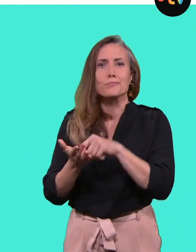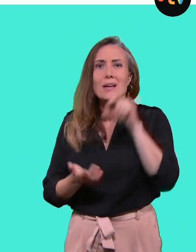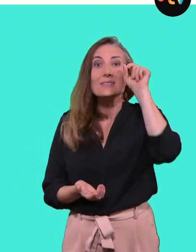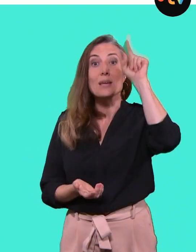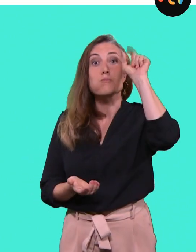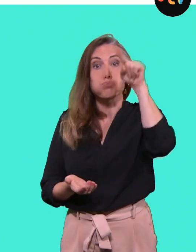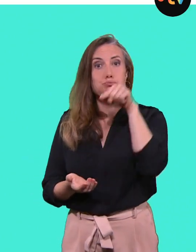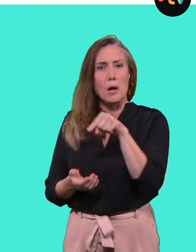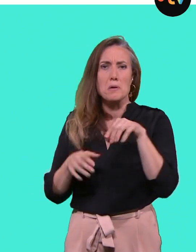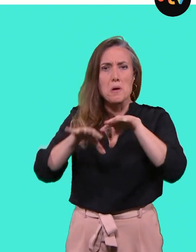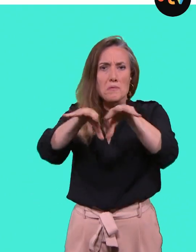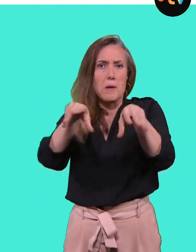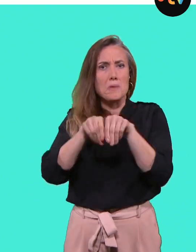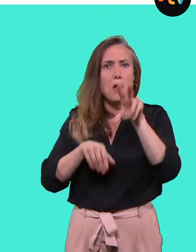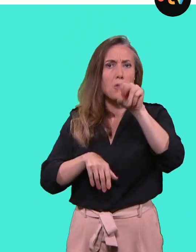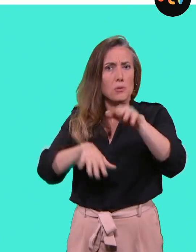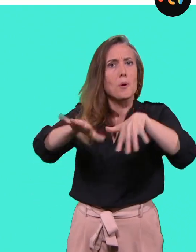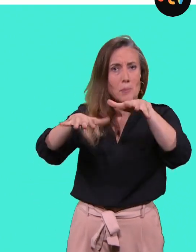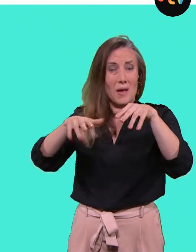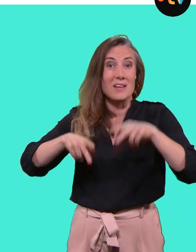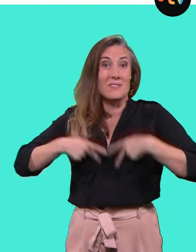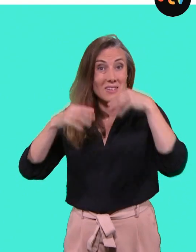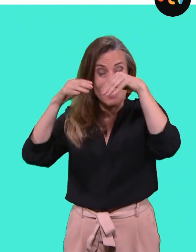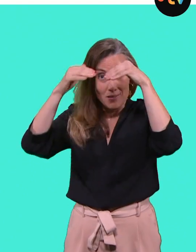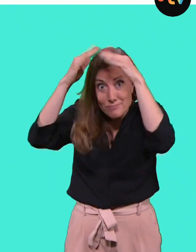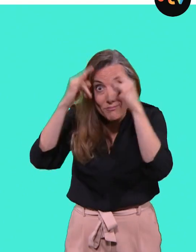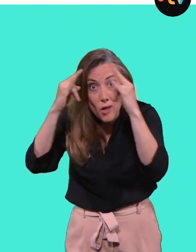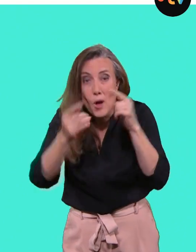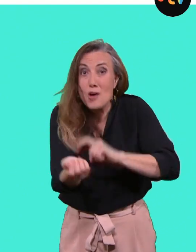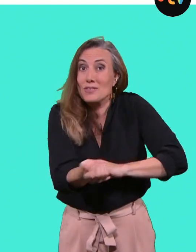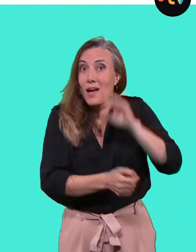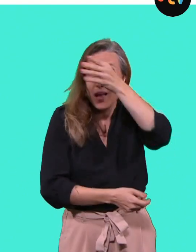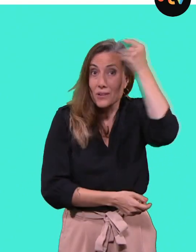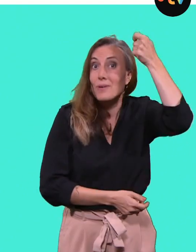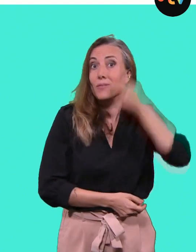À Strasbourg, une trentaine de familles réfugiées, originaires d'Afghanistan.